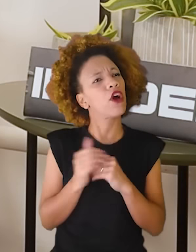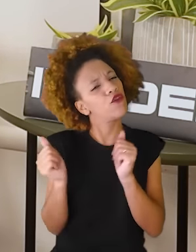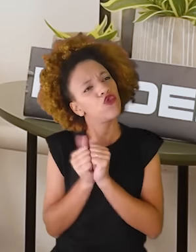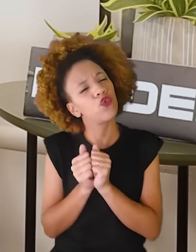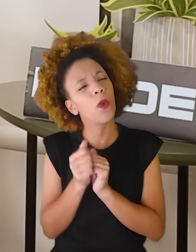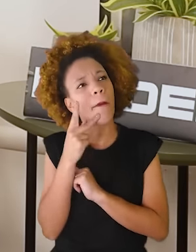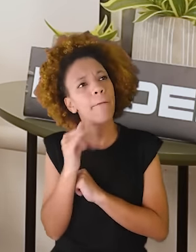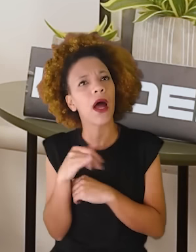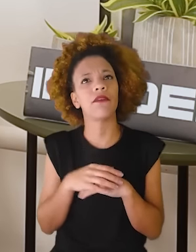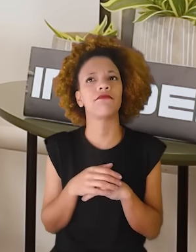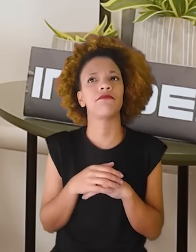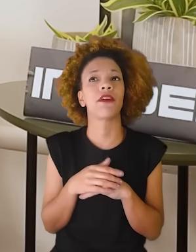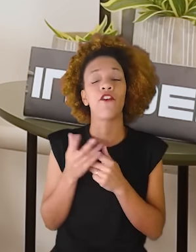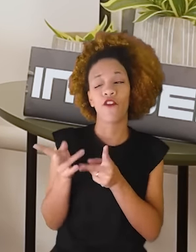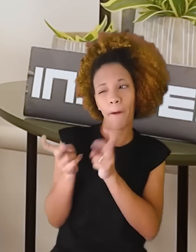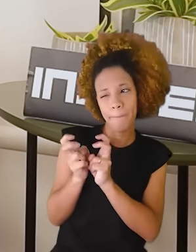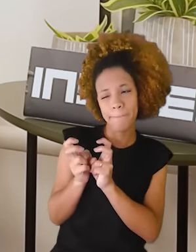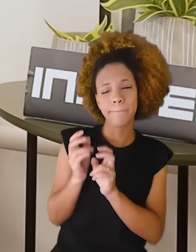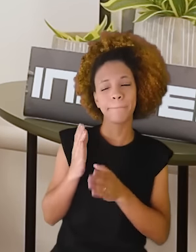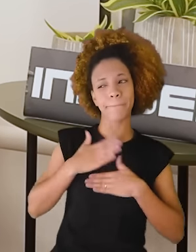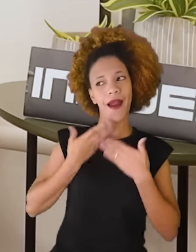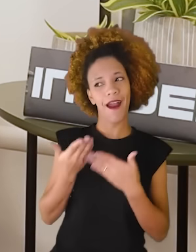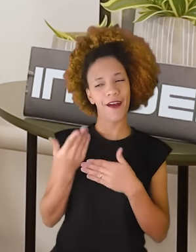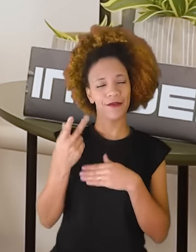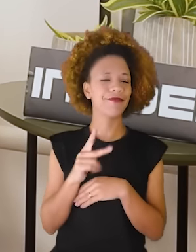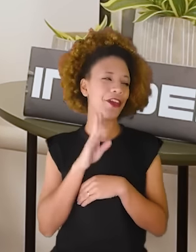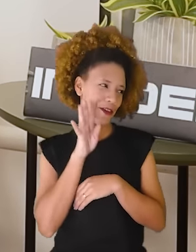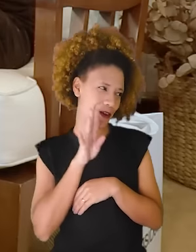para meu pai vou falar errado para ele vou pegar a reação dele Ah sim isso eu lembro que você fez